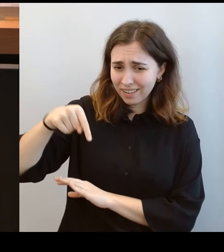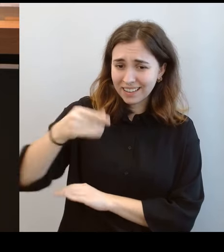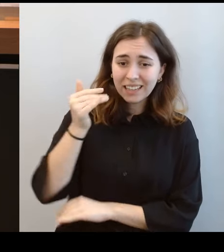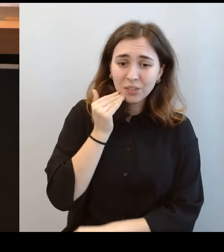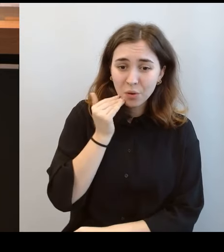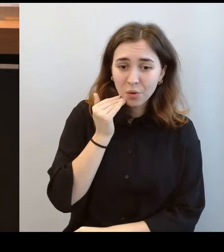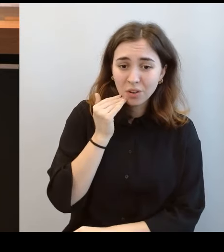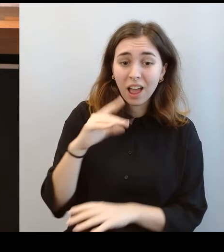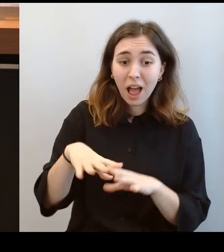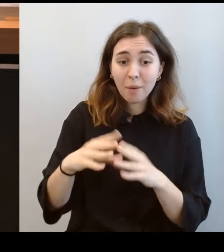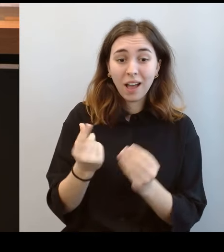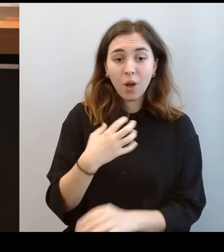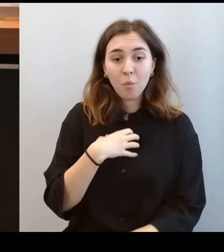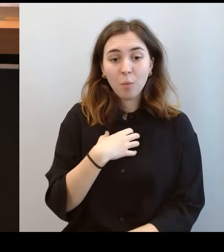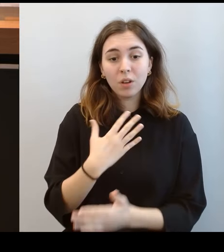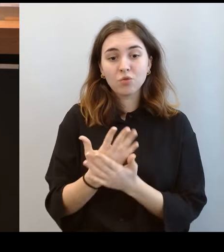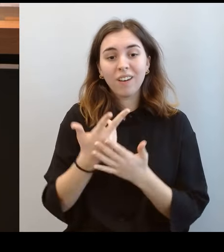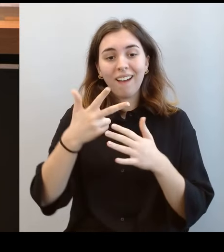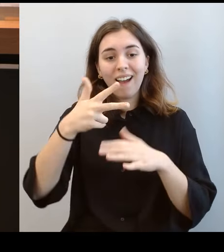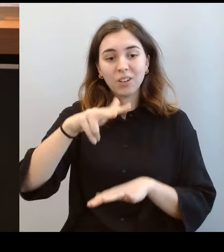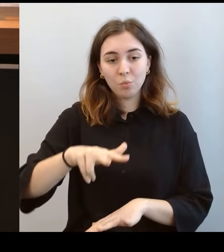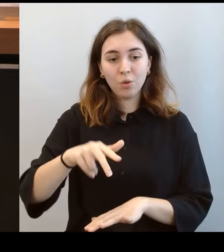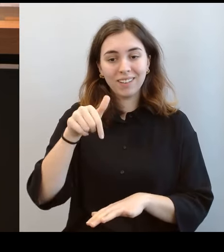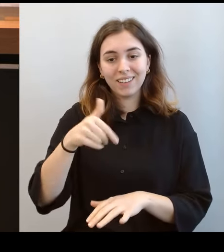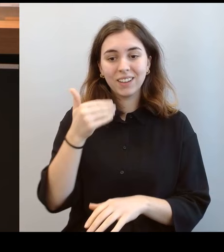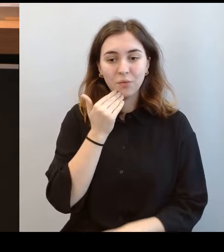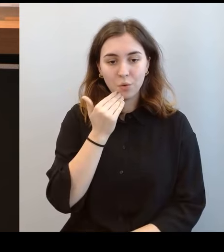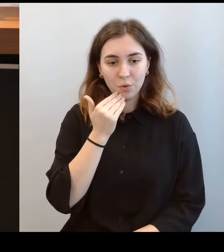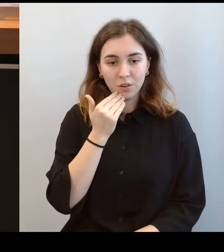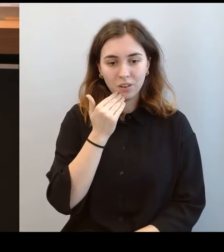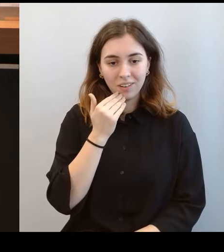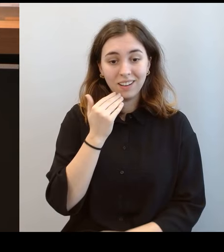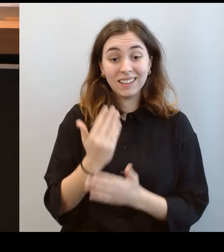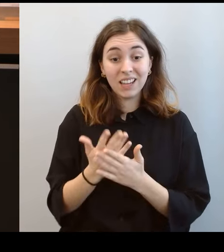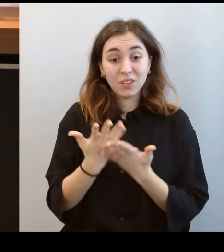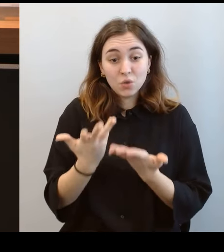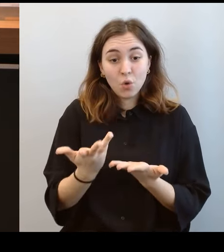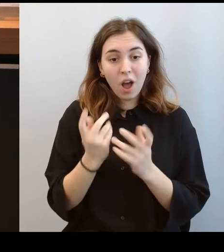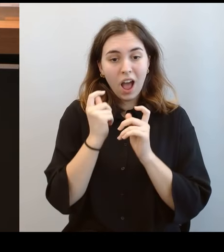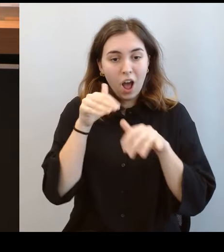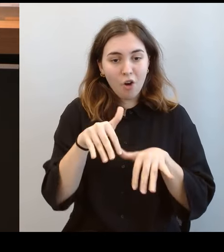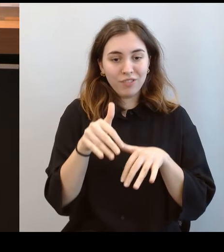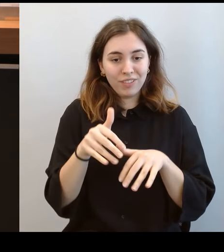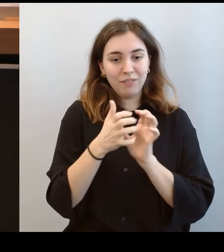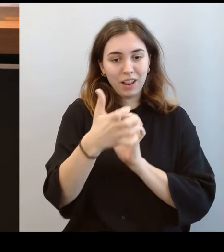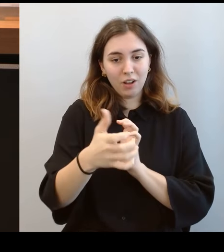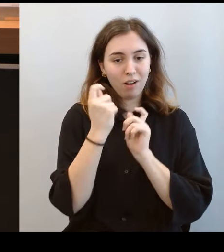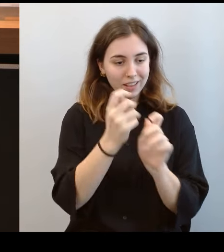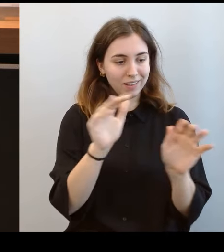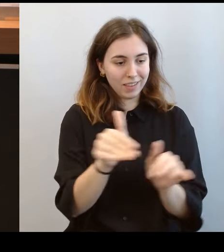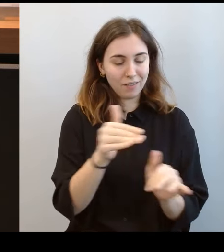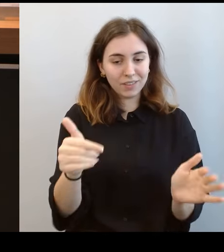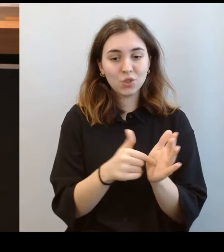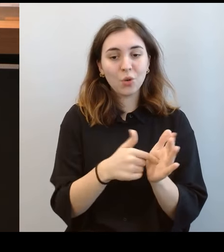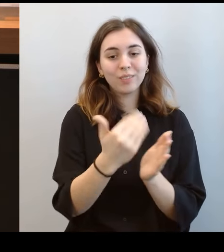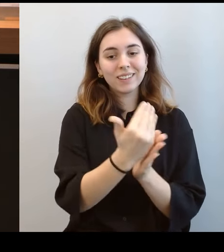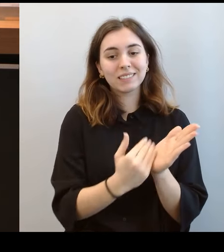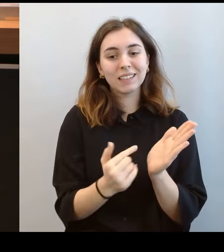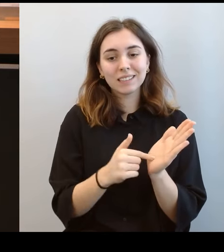Er ist nicht berechtigt, eine Aufenthaltsverlängerung zu beantragen, weil laut Aufenthaltsgesetz muss weniger als zwei Monate noch in seinem Aufenthaltstitel